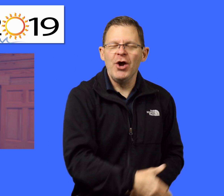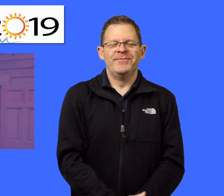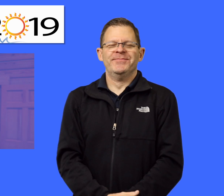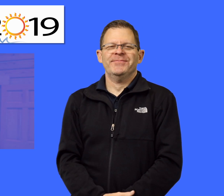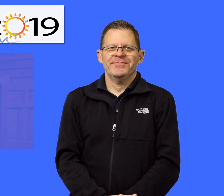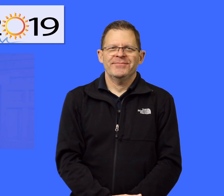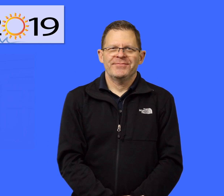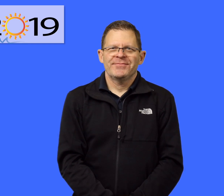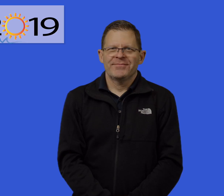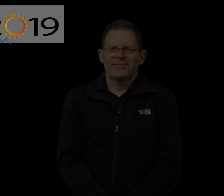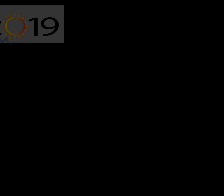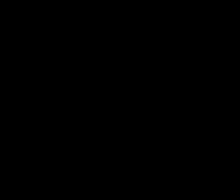¡Allí les veremos!